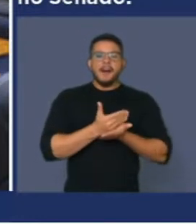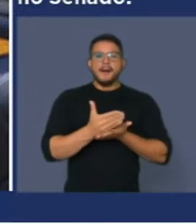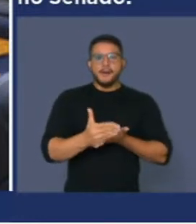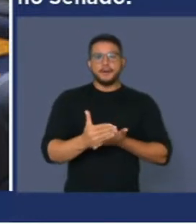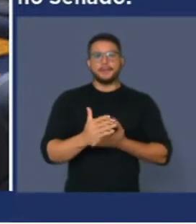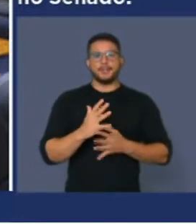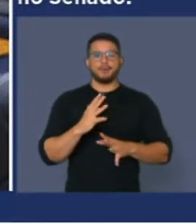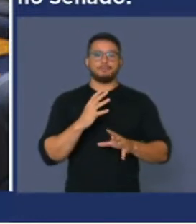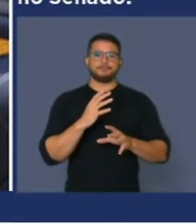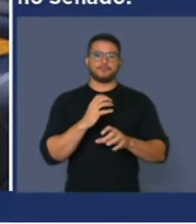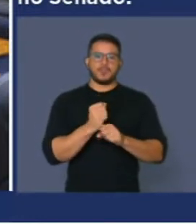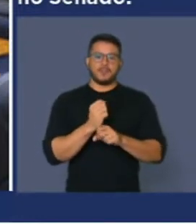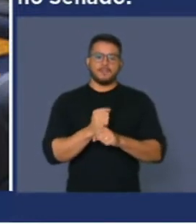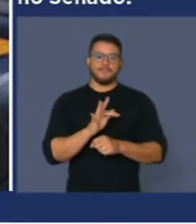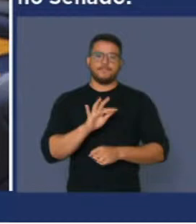MUNICIPAL, E É UM VOLUME IMPORTANTE QUE DEVE SER